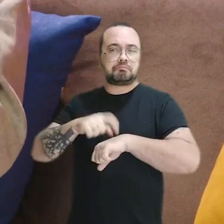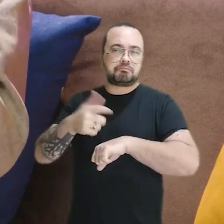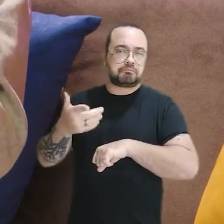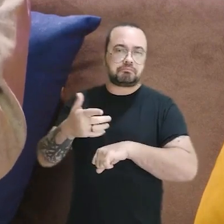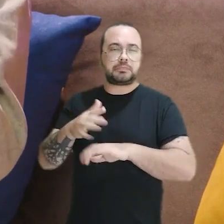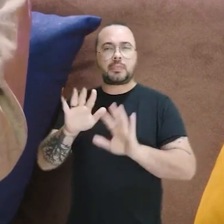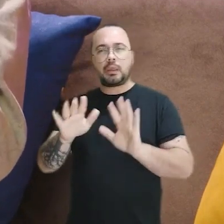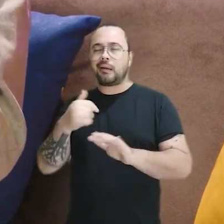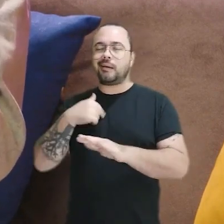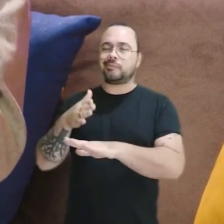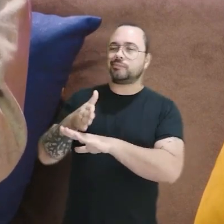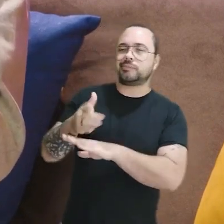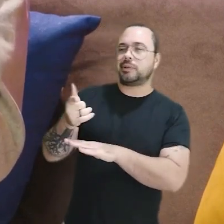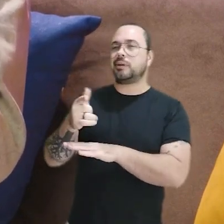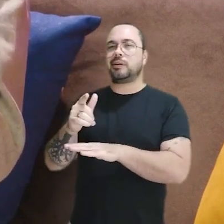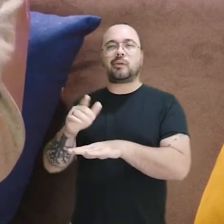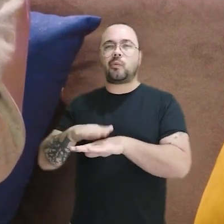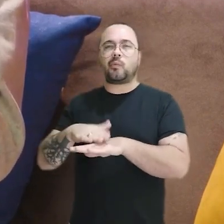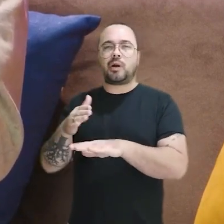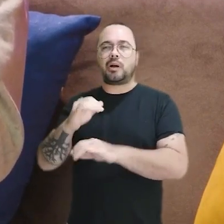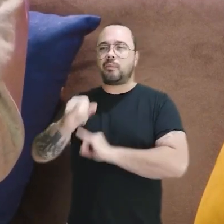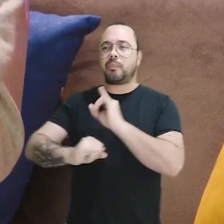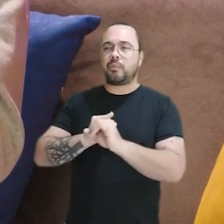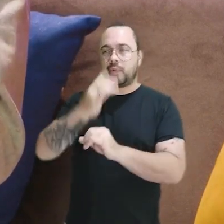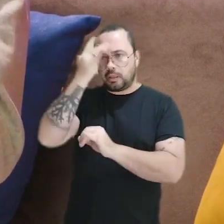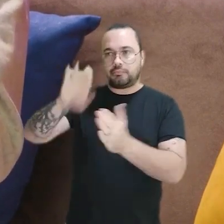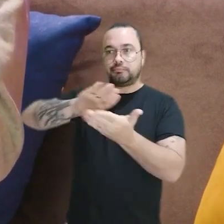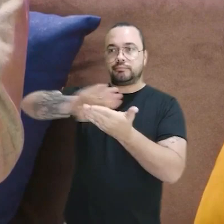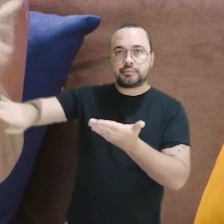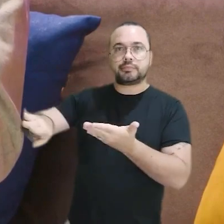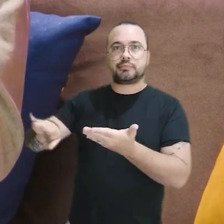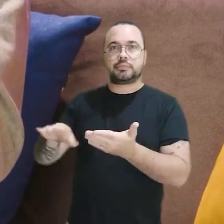"Ah, eu vou lá", e aí, você vai lá e não faz um "one liner", a gente te tira do palco, é só pra fazer "one liner".